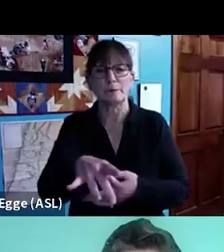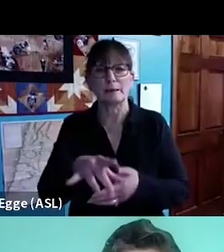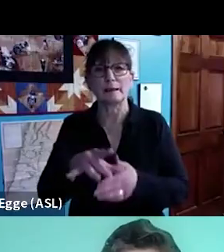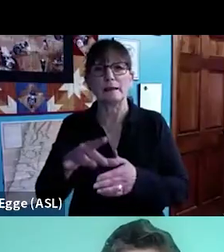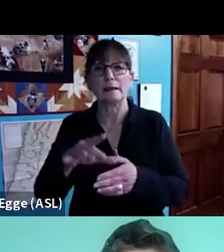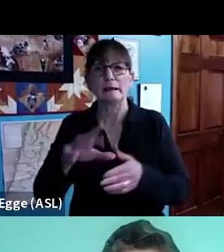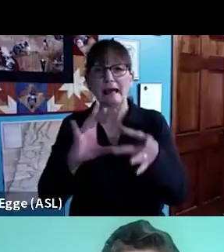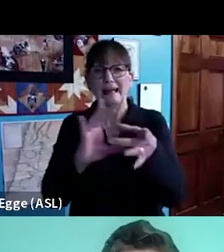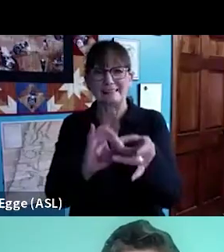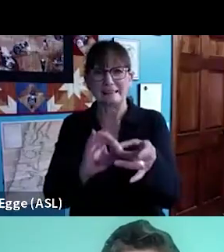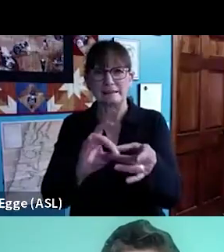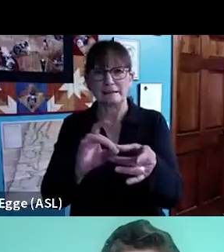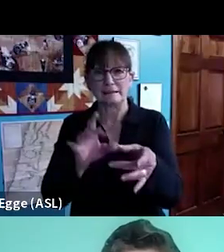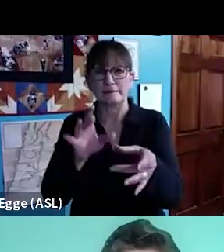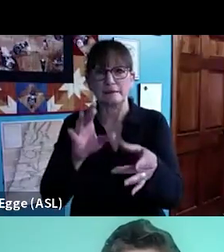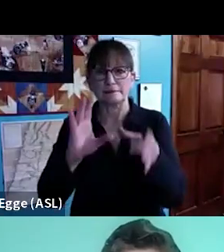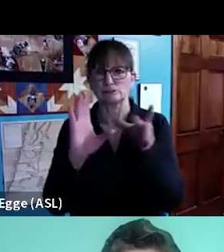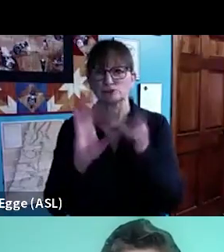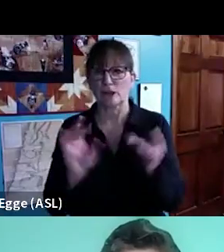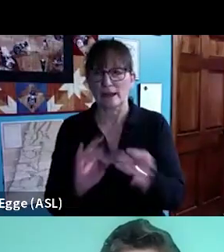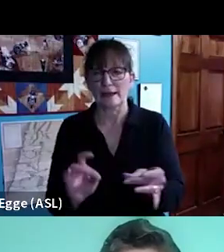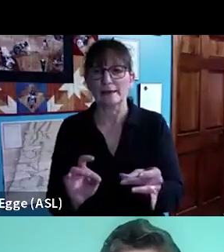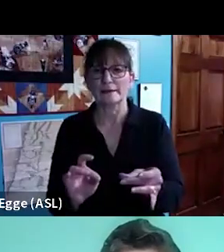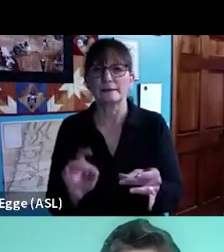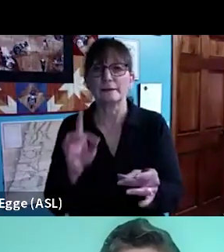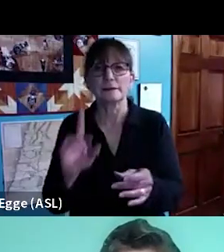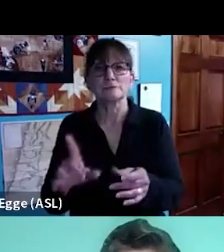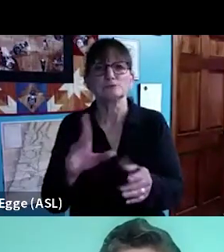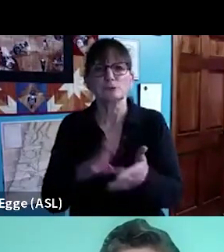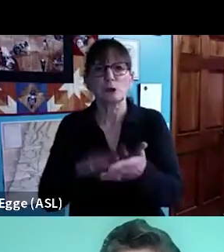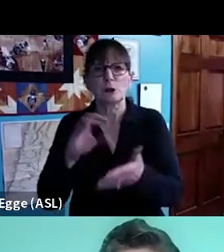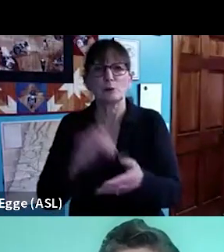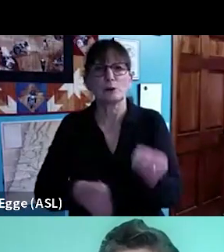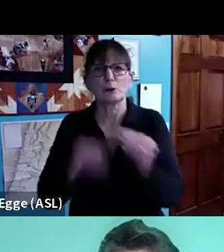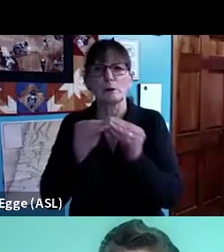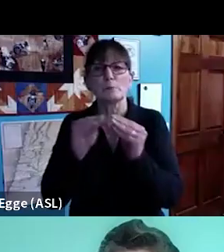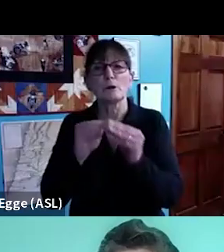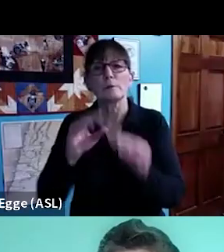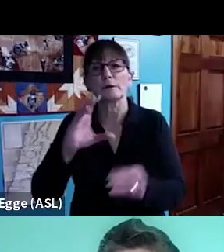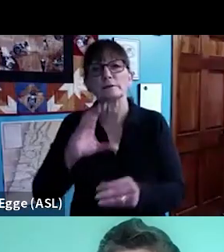con todos los socios involucrados en completar una solicitud, ya sea con el TA Center,